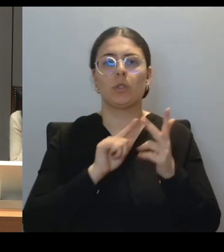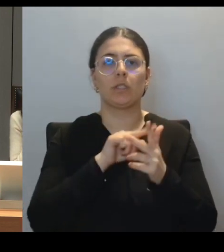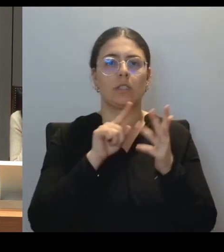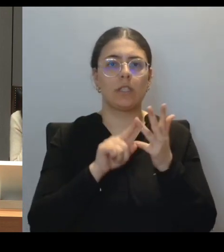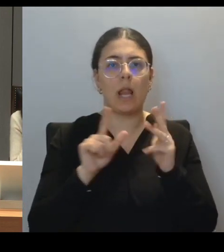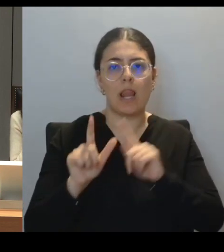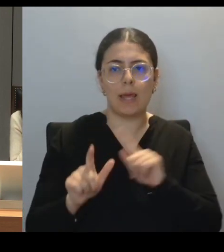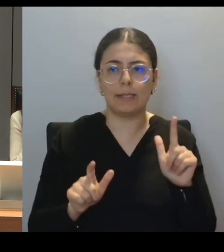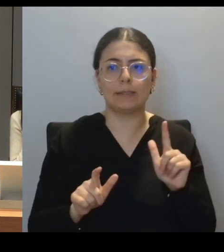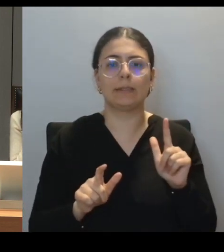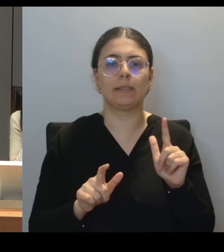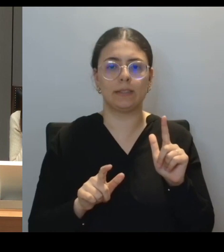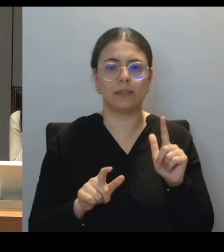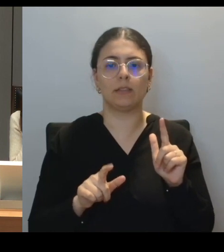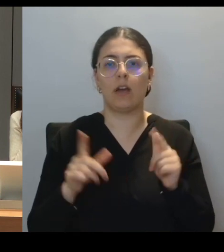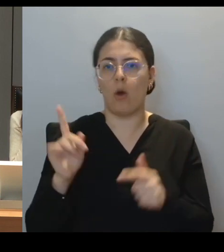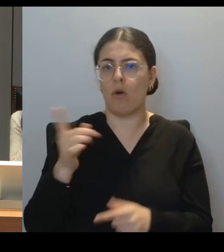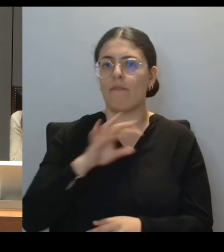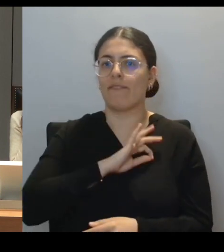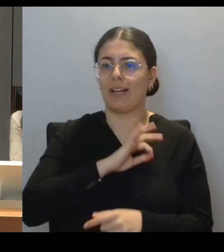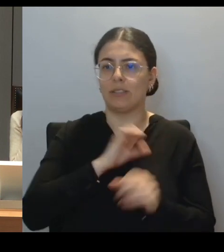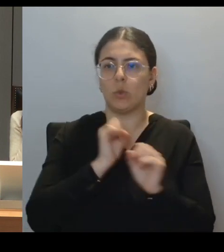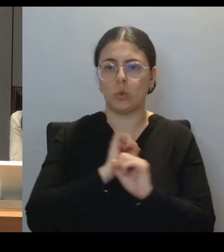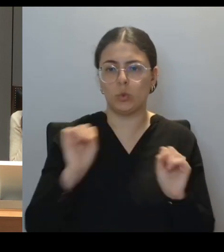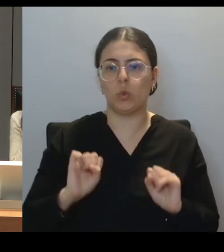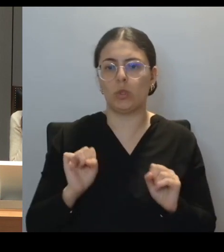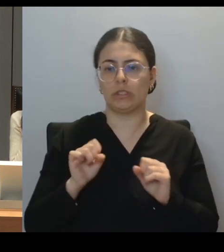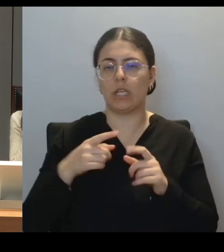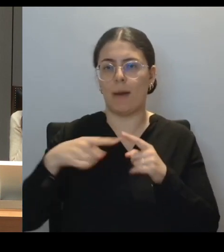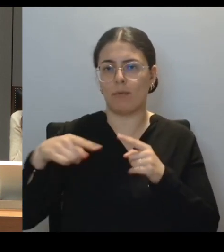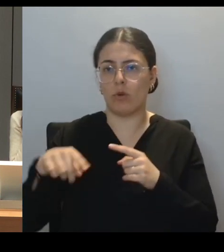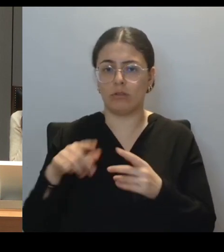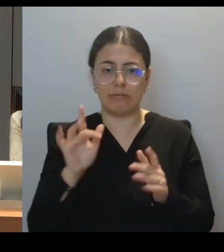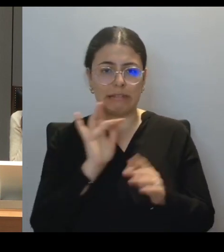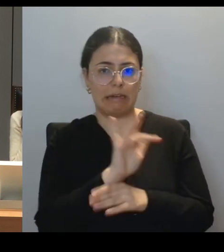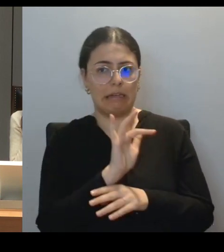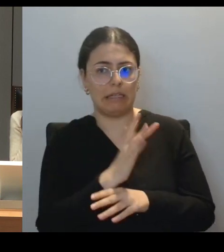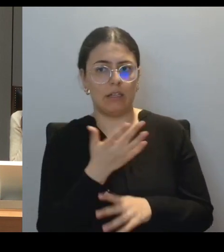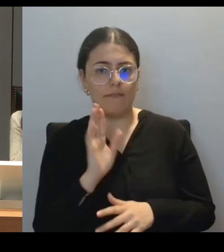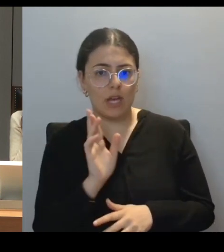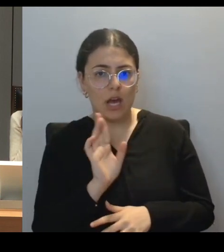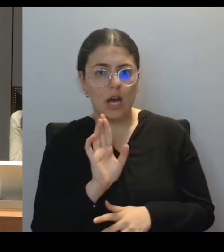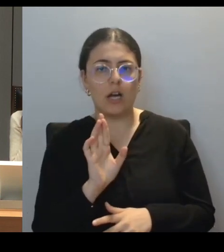Gegenstimmen Das ist die AfD Fraktion. Damit ist das